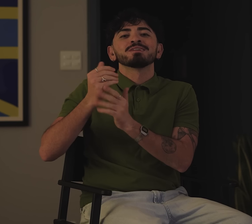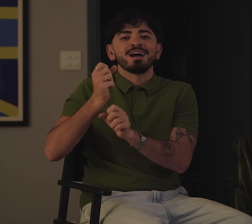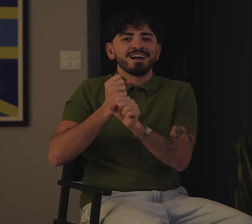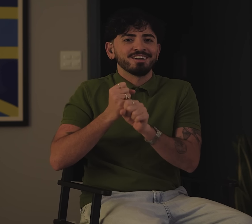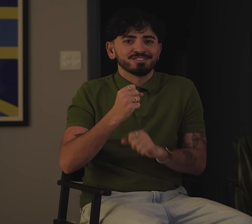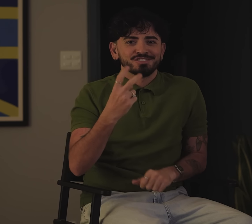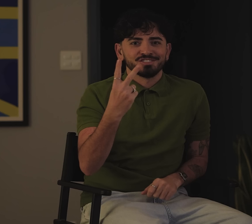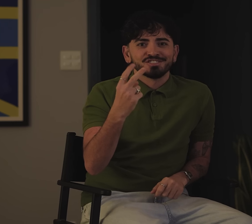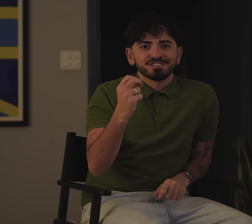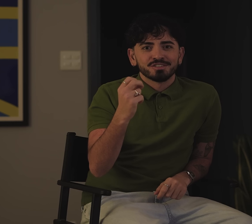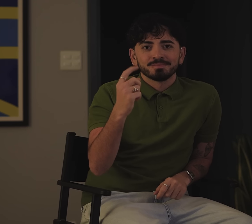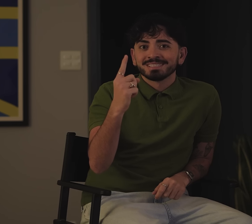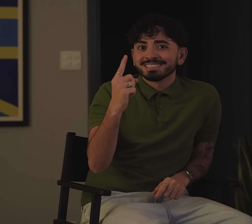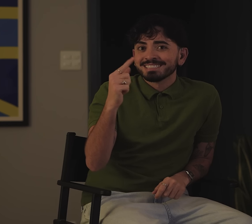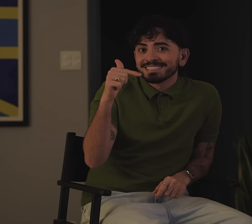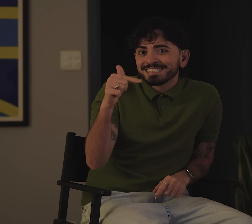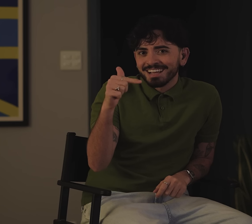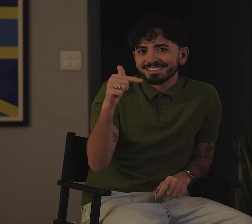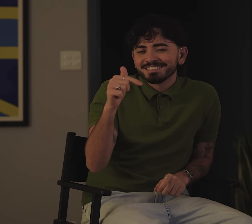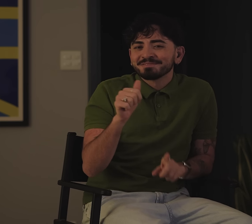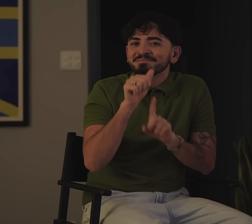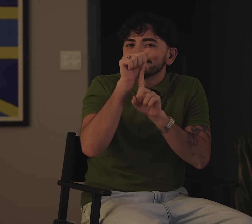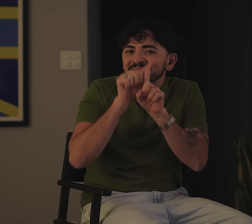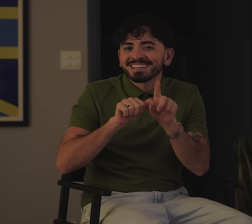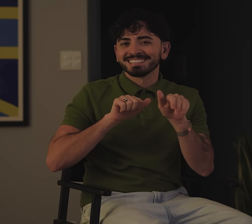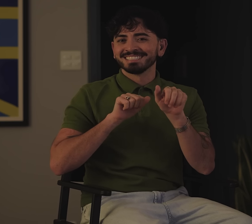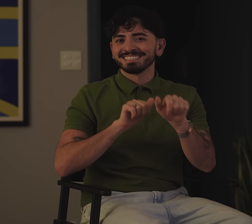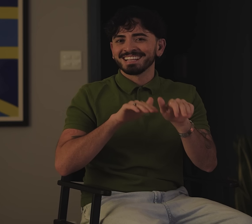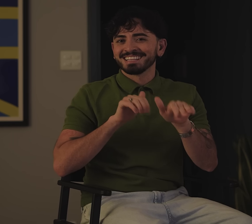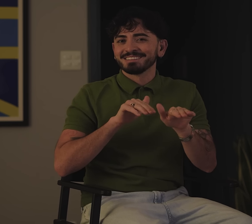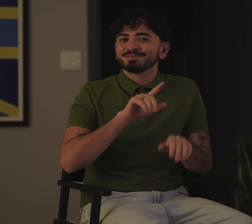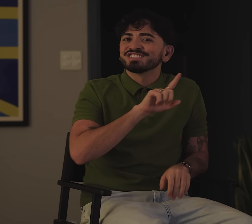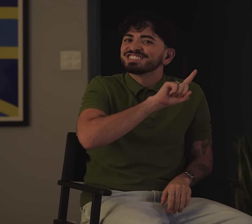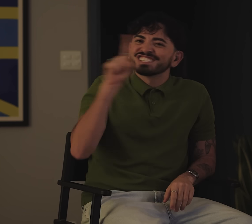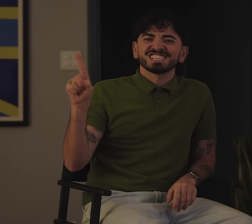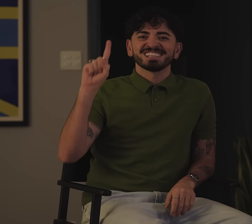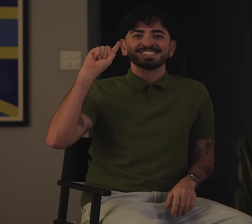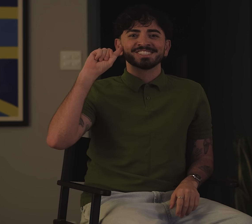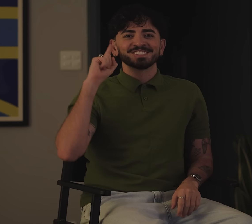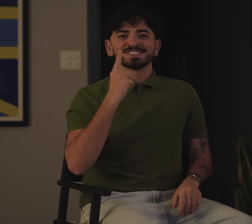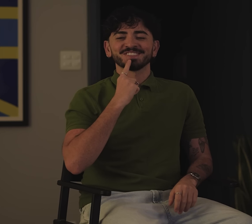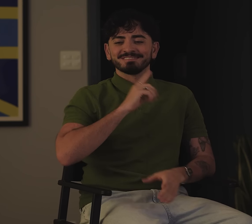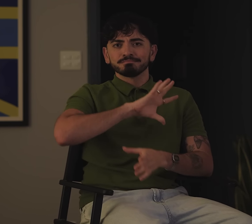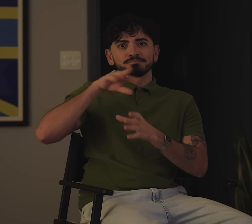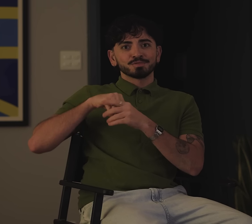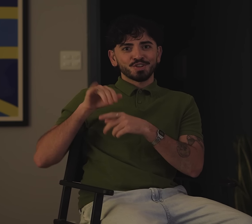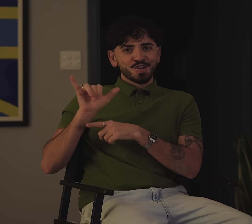Essa caminhada começou na internet, em 2017, no mês de setembro, especialmente no Dia dos Surdos,